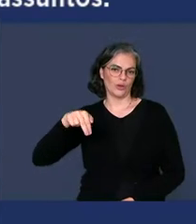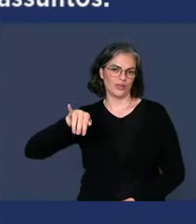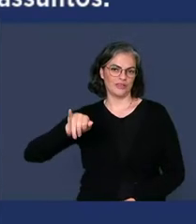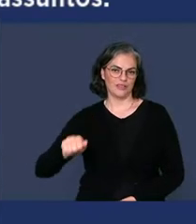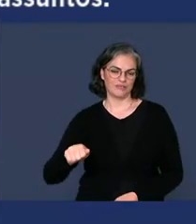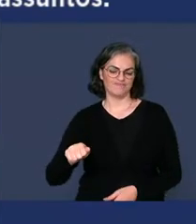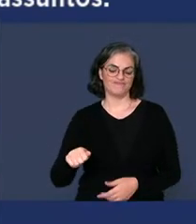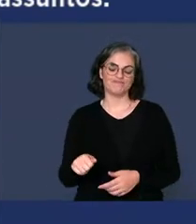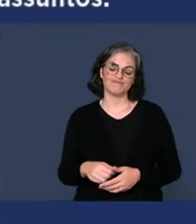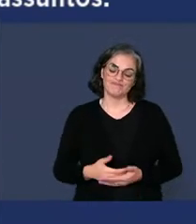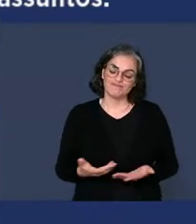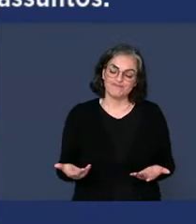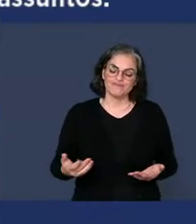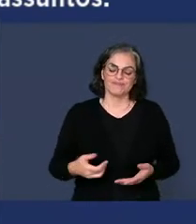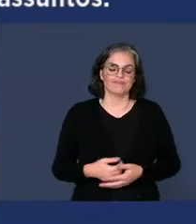ATUAL ERA PARTE DA ANTIGA FLON POLÔNIA E NÓS QUEREMOS